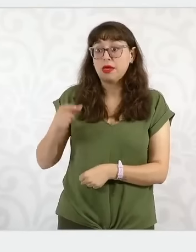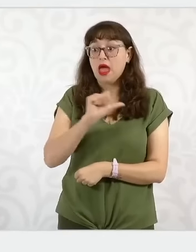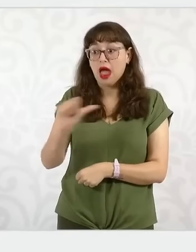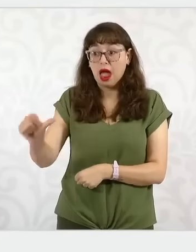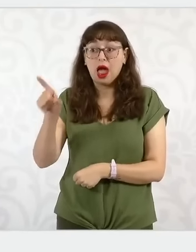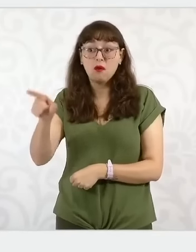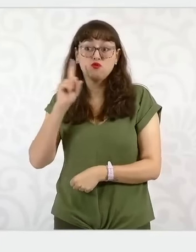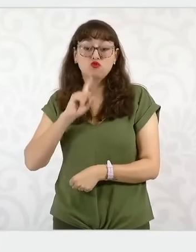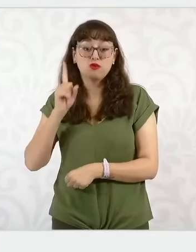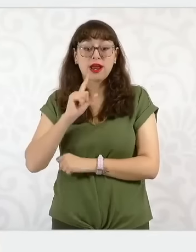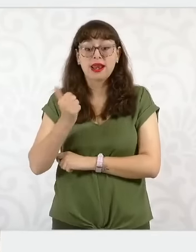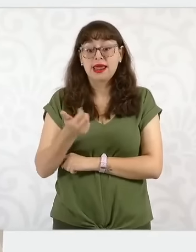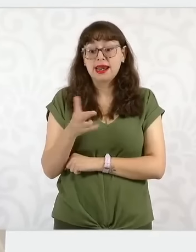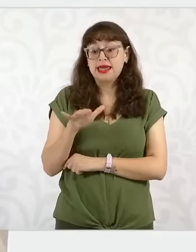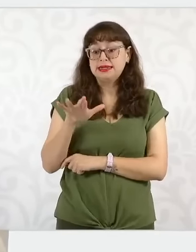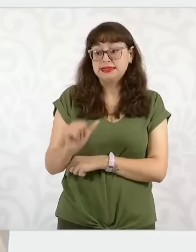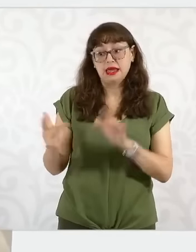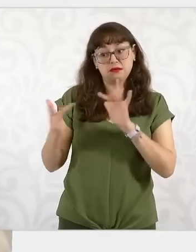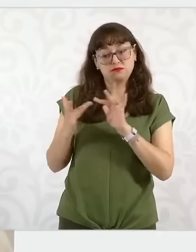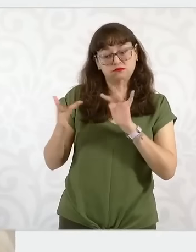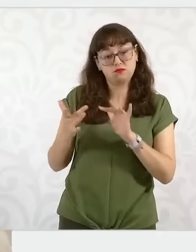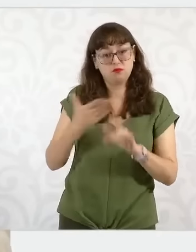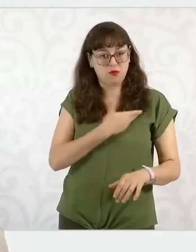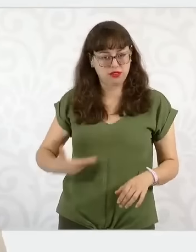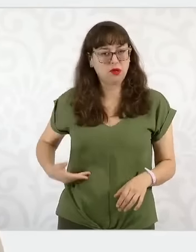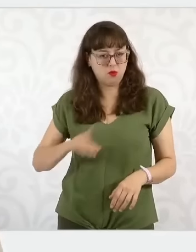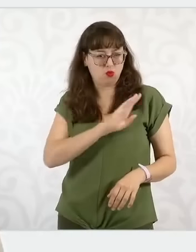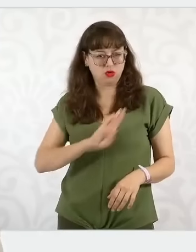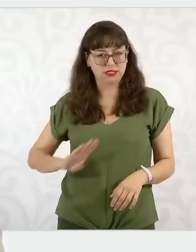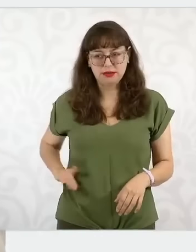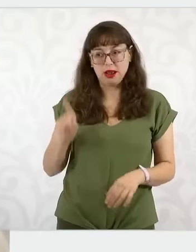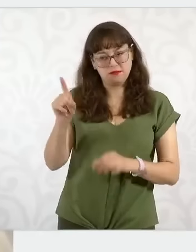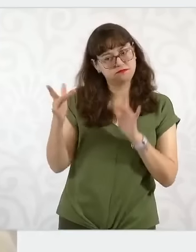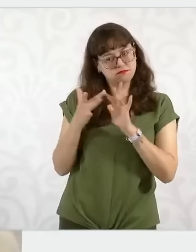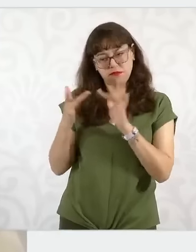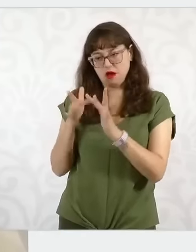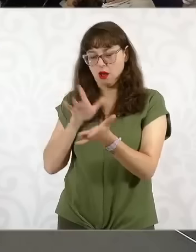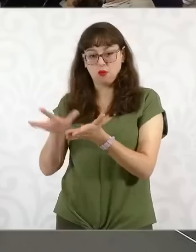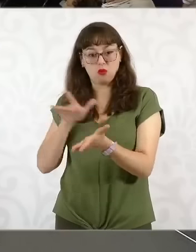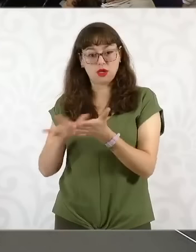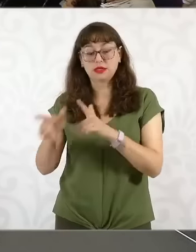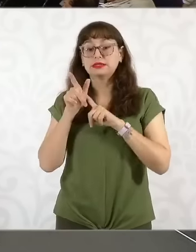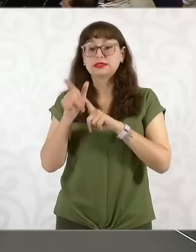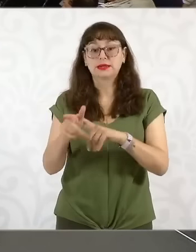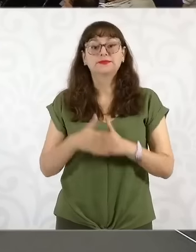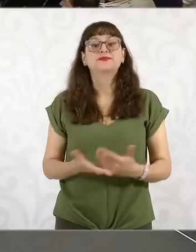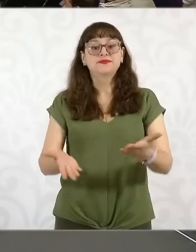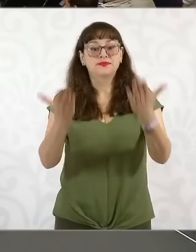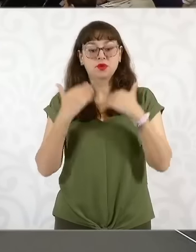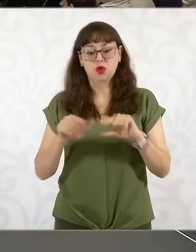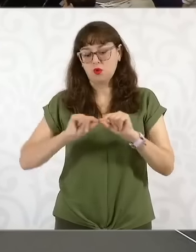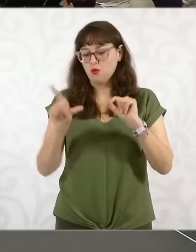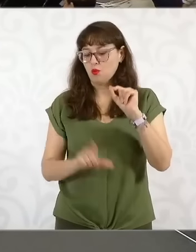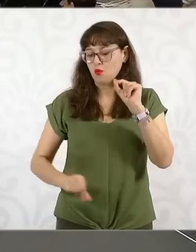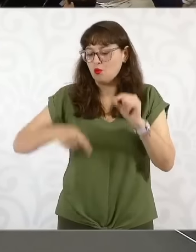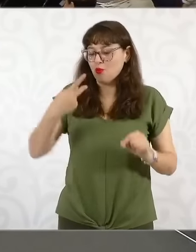congreia Quiroz, para brindarle todo el apoyo que necesite. Bueno, vamos a suave patria. [música]